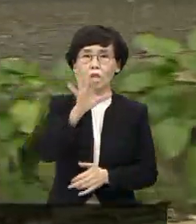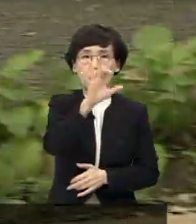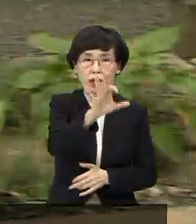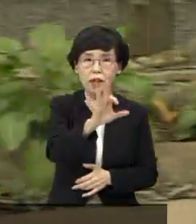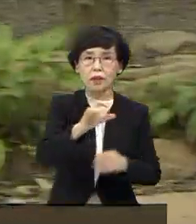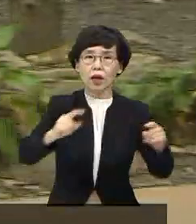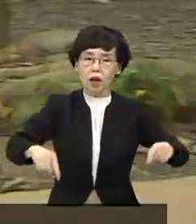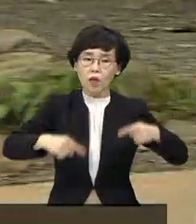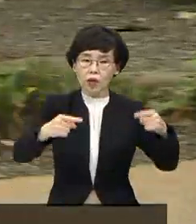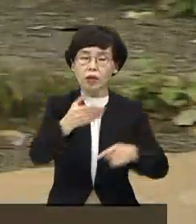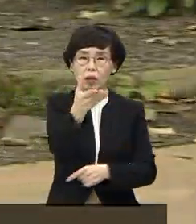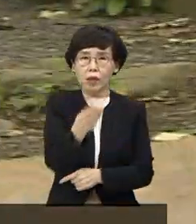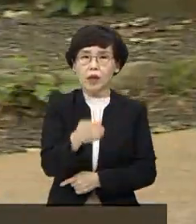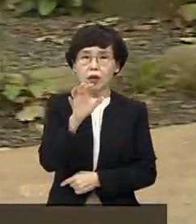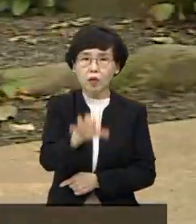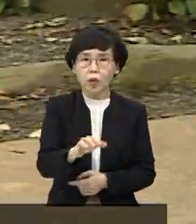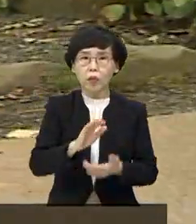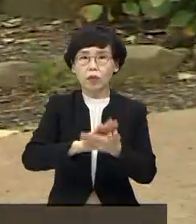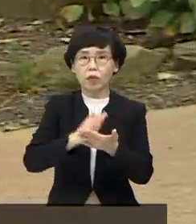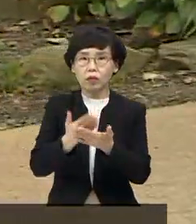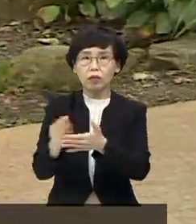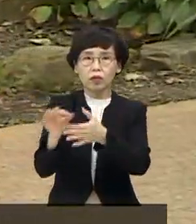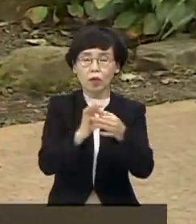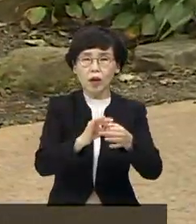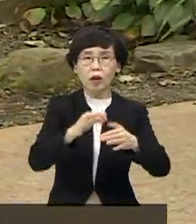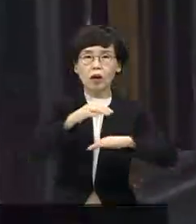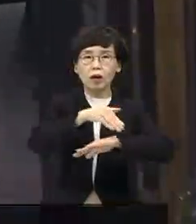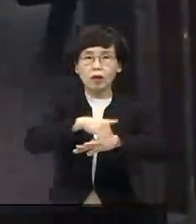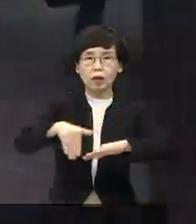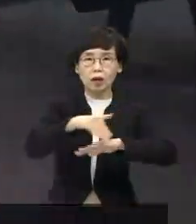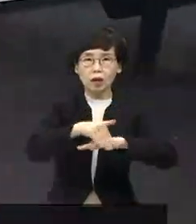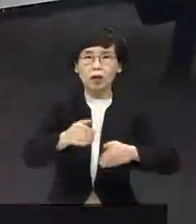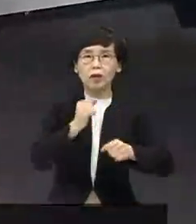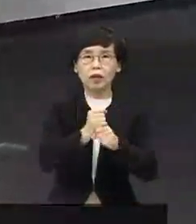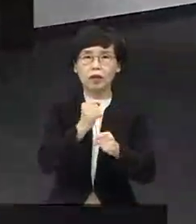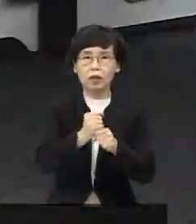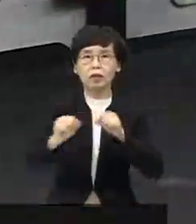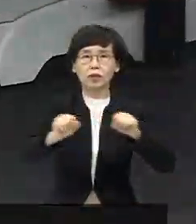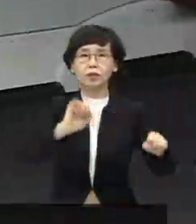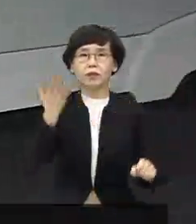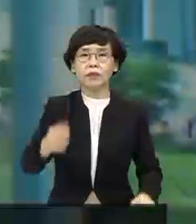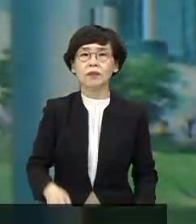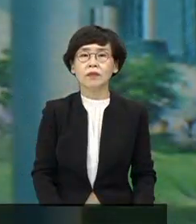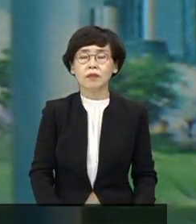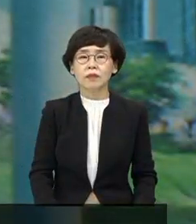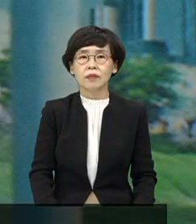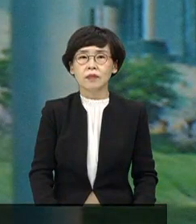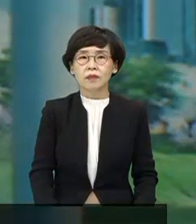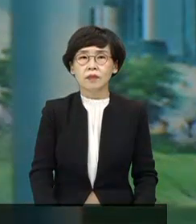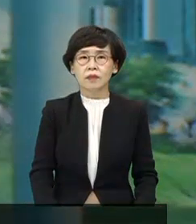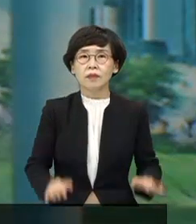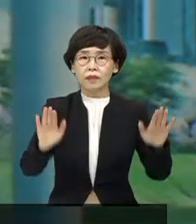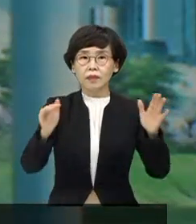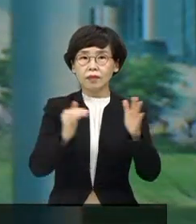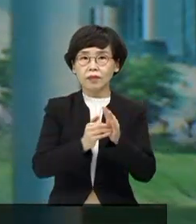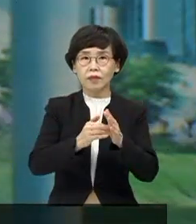장애인용 화장실, 휠체어 대여소 등 개보수 관련 설계와 시공을 추진하게 됩니다. 지금까지 대구에서 전해 드렸습니다.